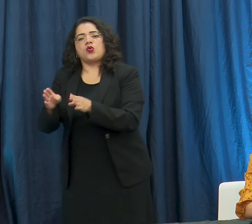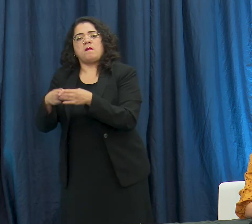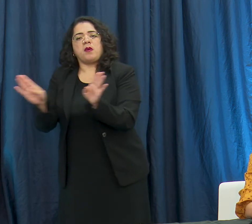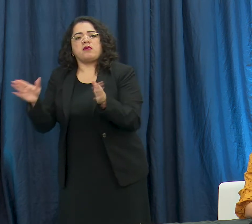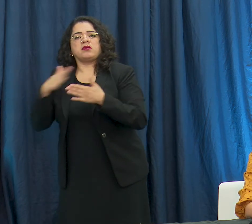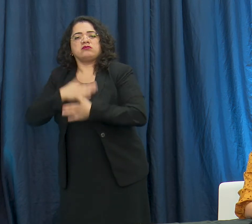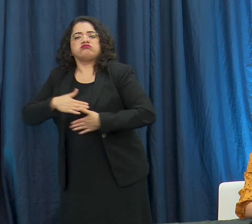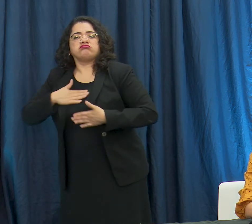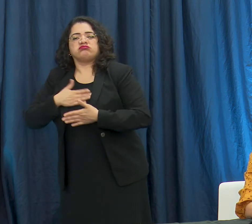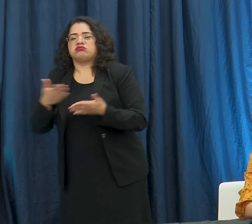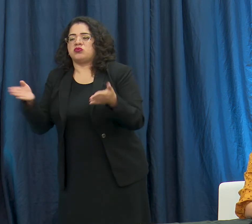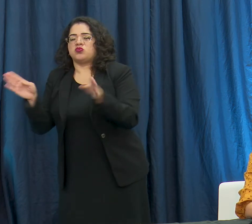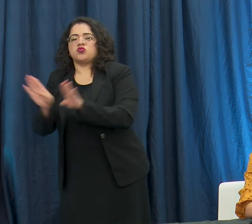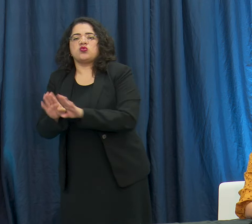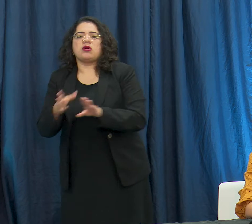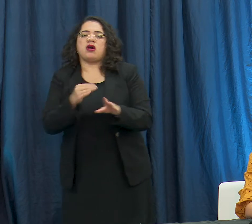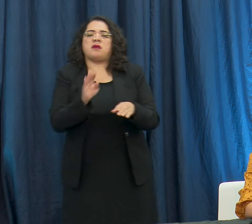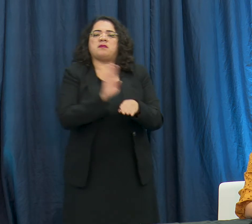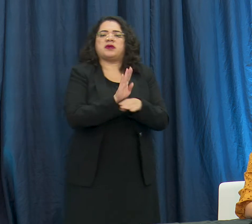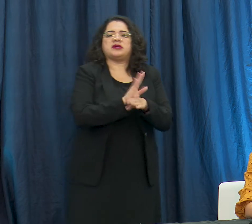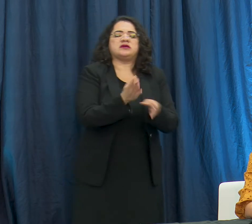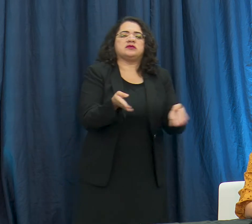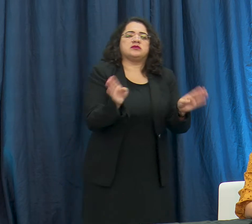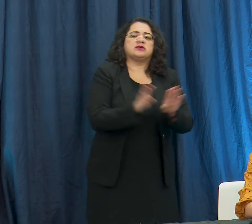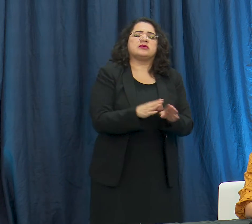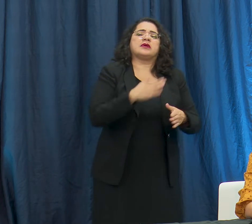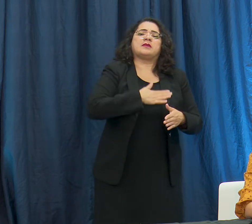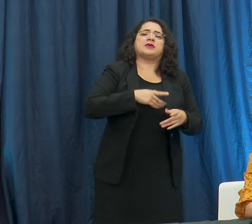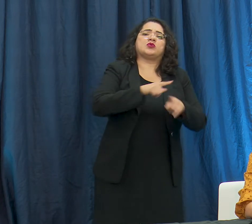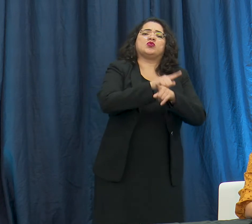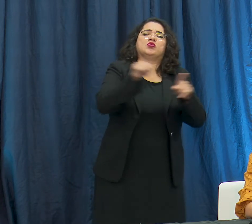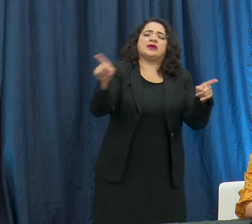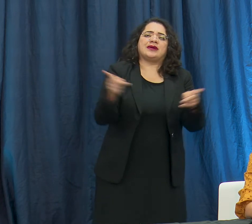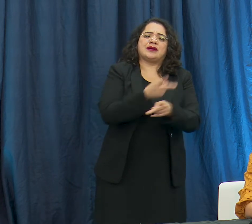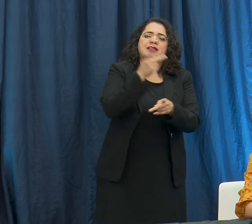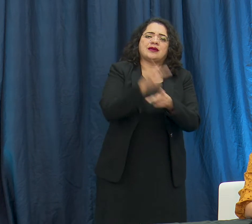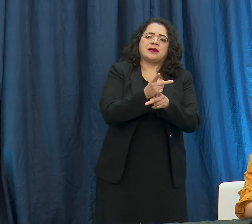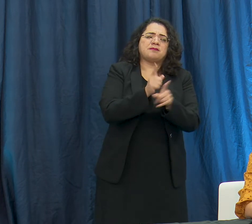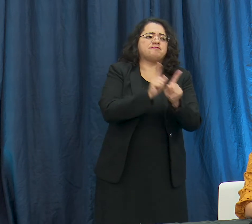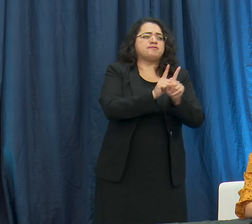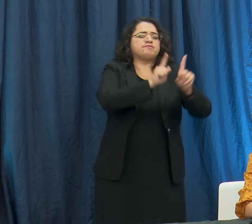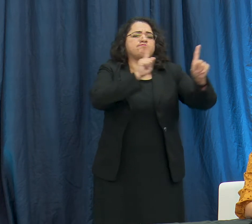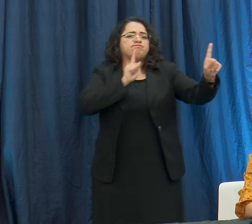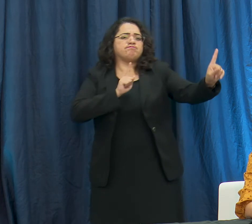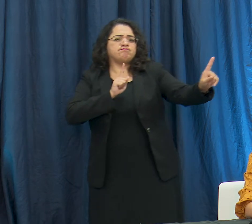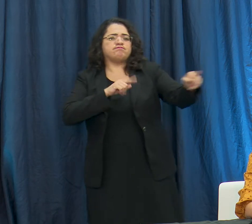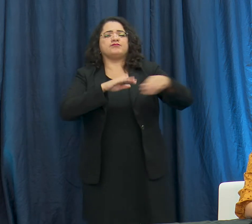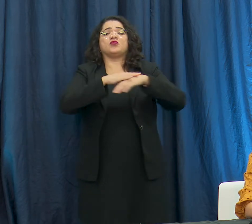lose-lose ensues mascaras in mantenga na distancia intend hemos que las personas